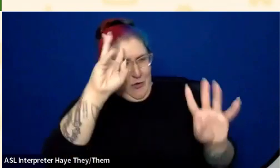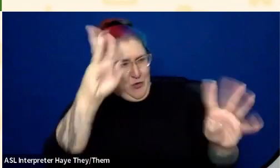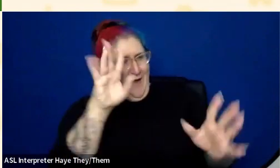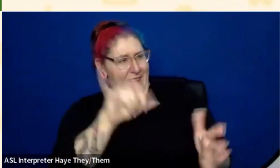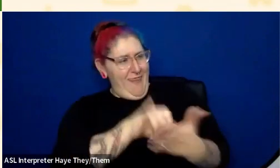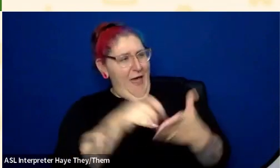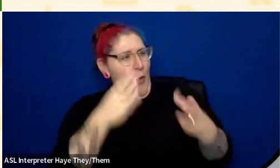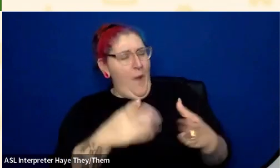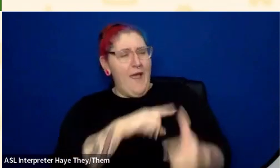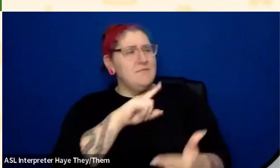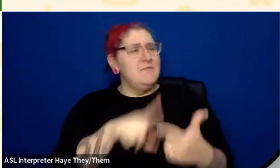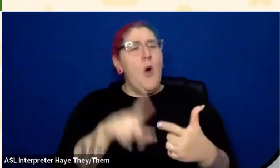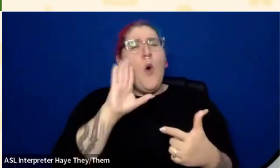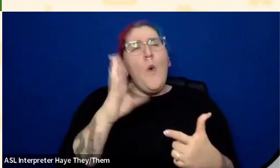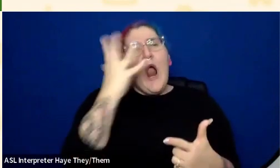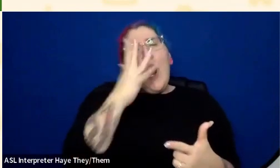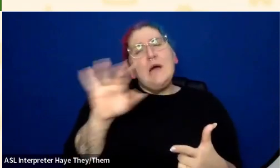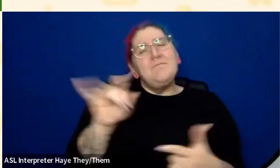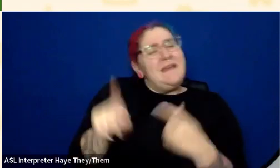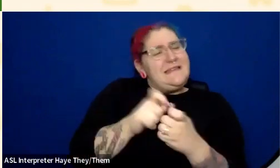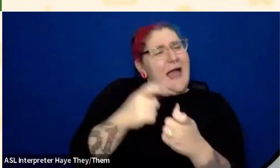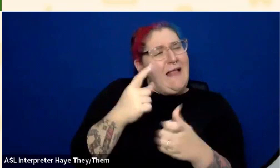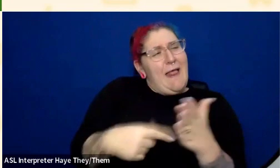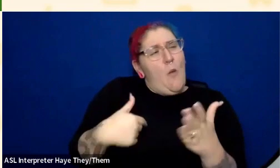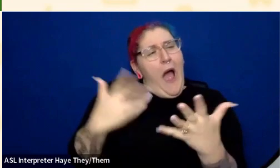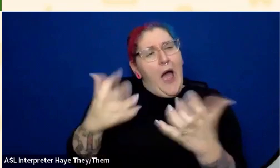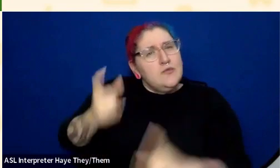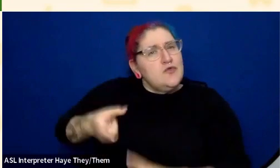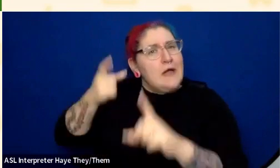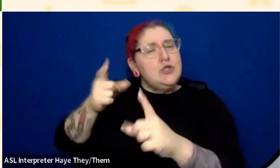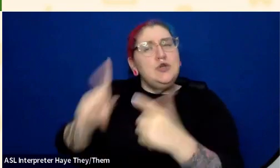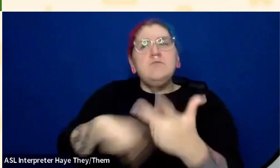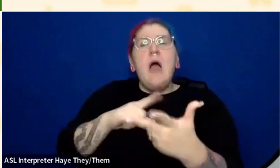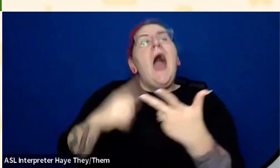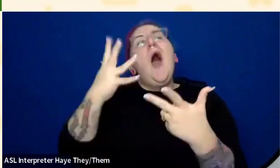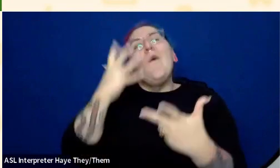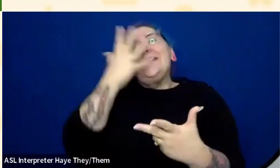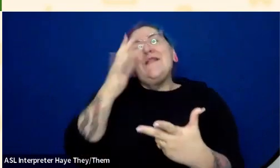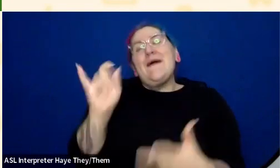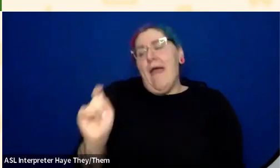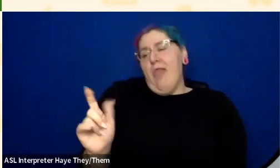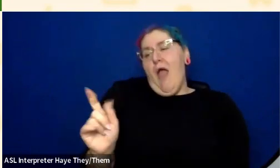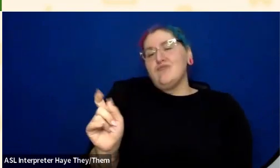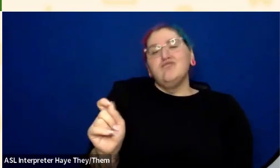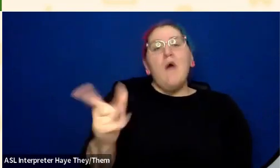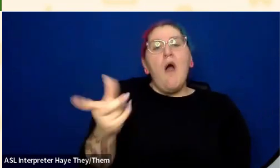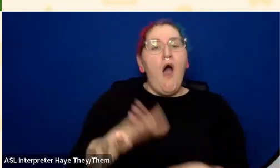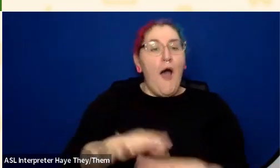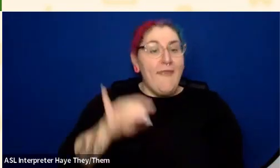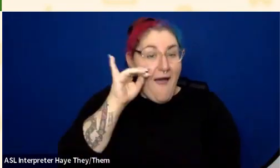Definitivamente quería que se pareciera al botón de alternancia que encontrarías en un iPhone. Ese parece ser el patrón más común que encuentras.